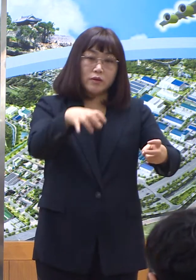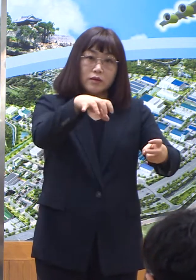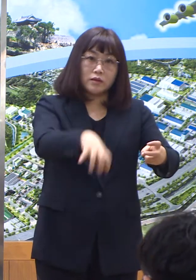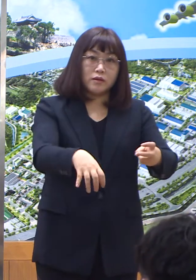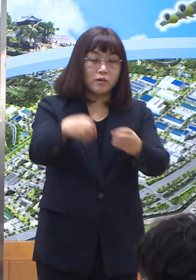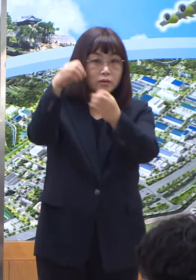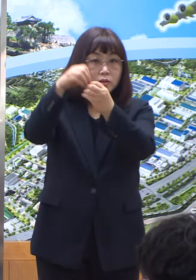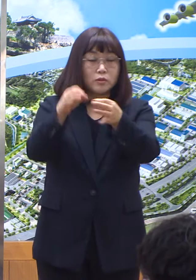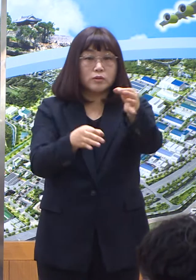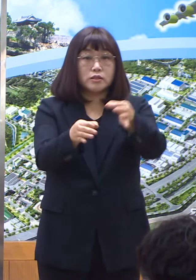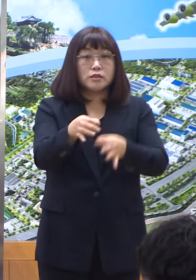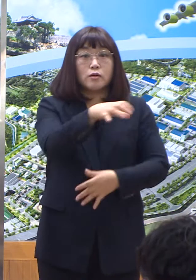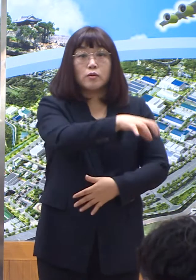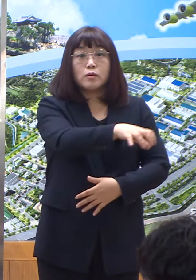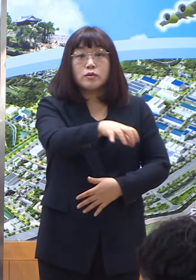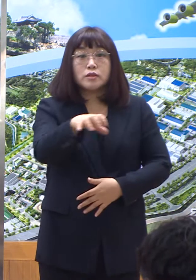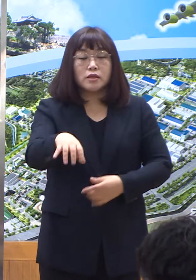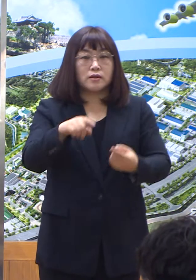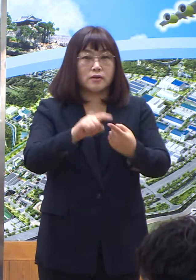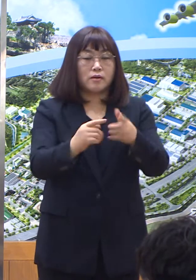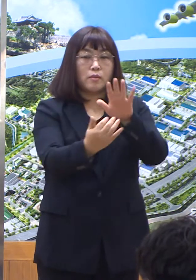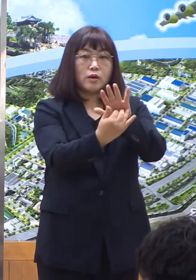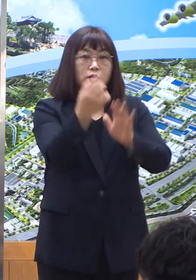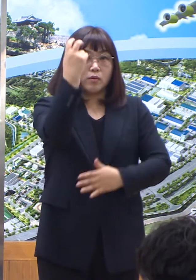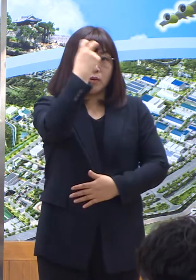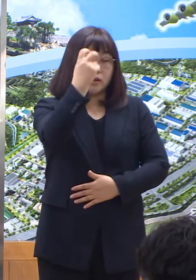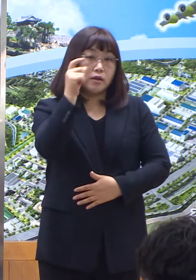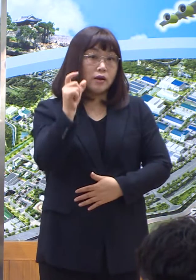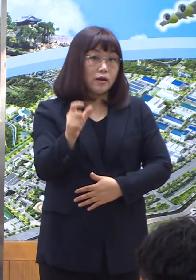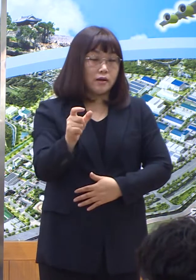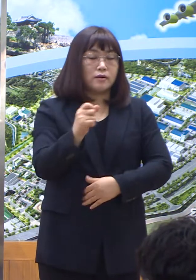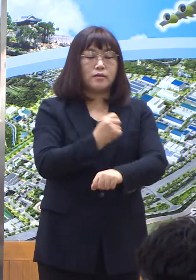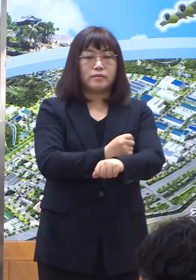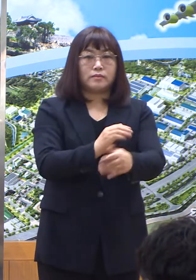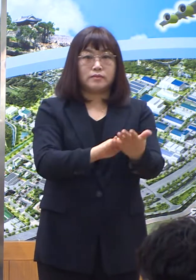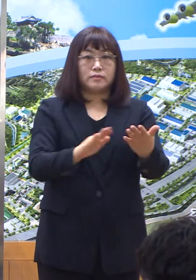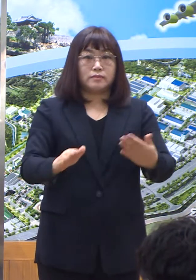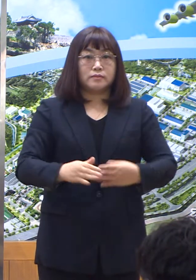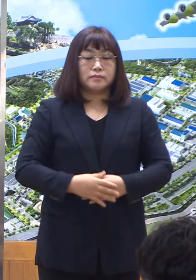전통시장 등에 대한 방역 관리를 강화하겠습니다.